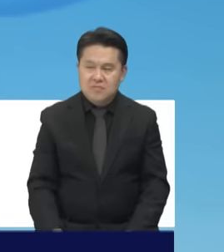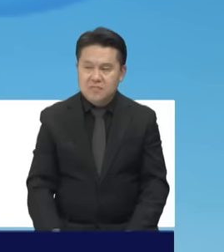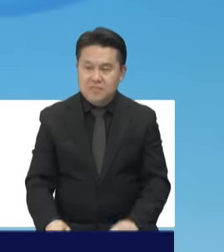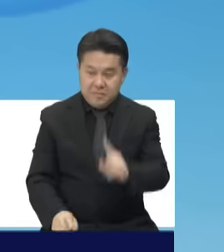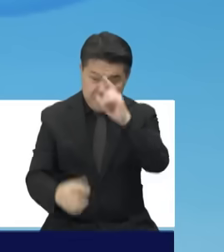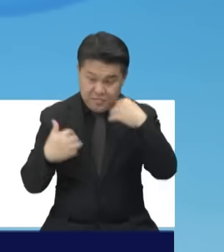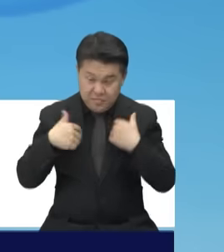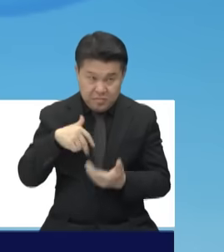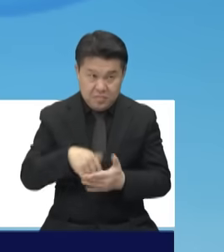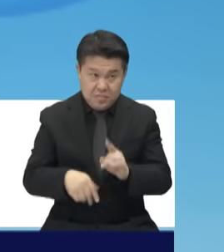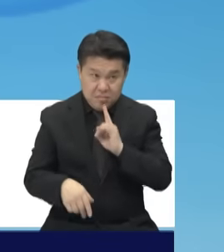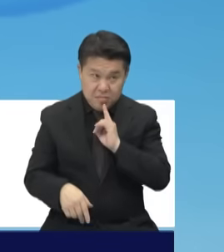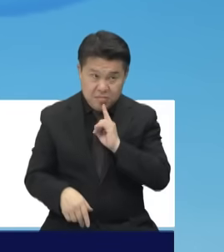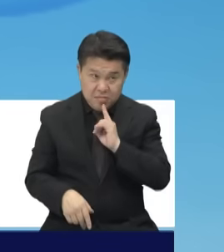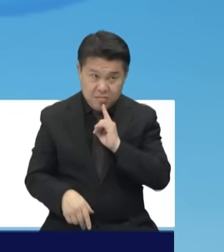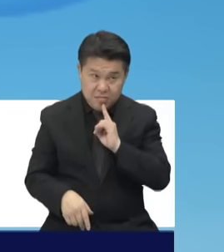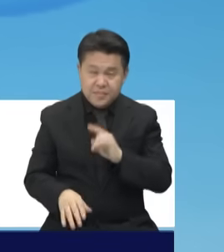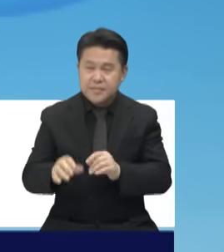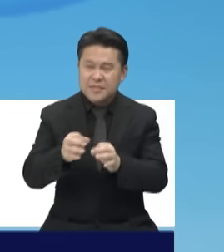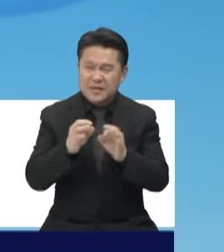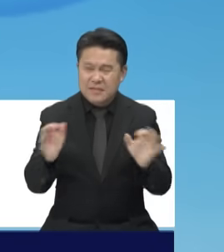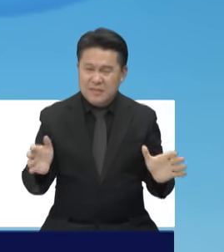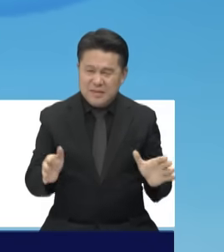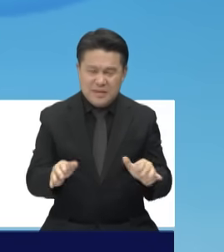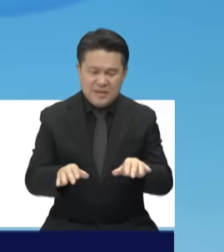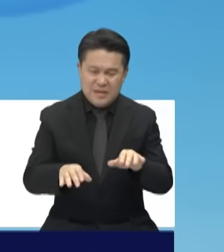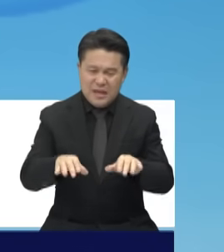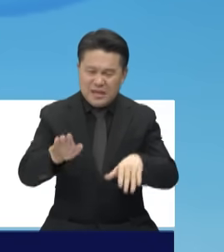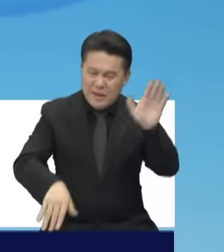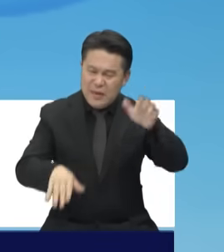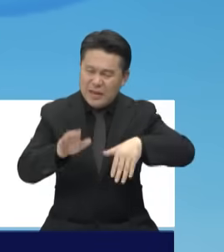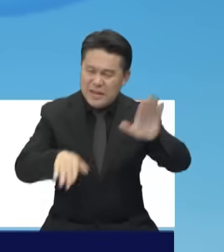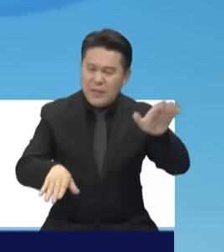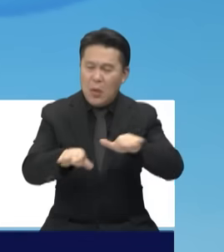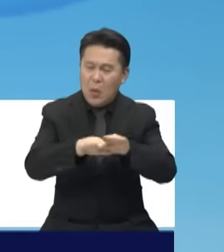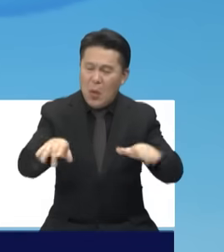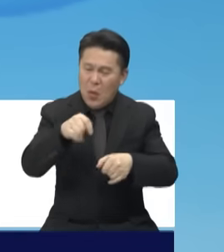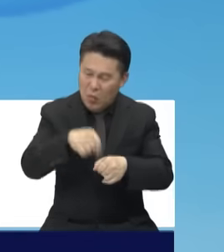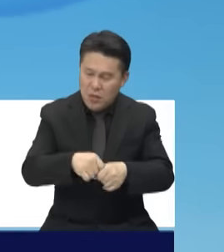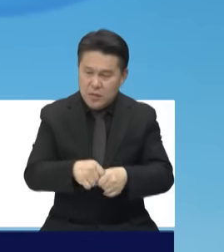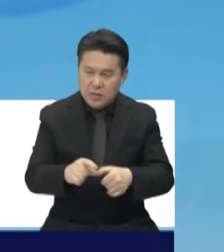입장에서는 그중 하나 제기됐던 형평성을 맞추는 거였다.